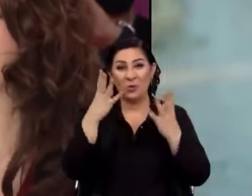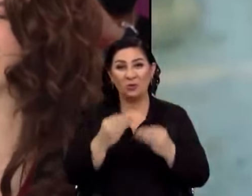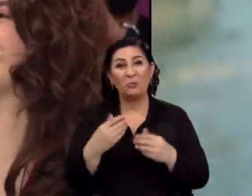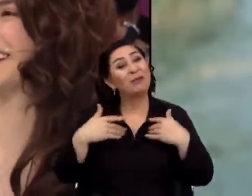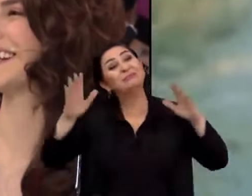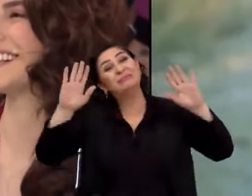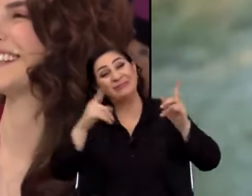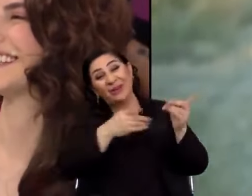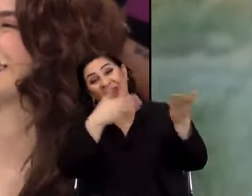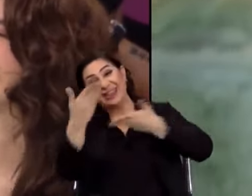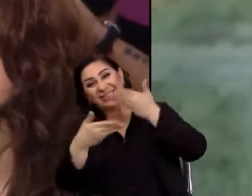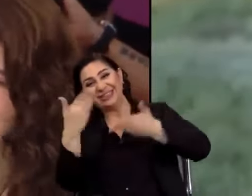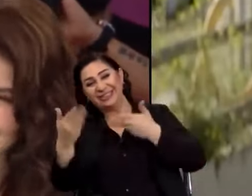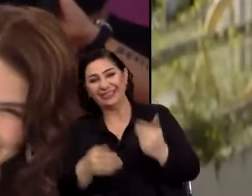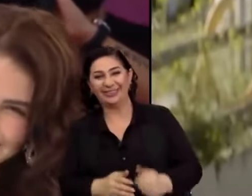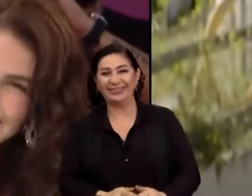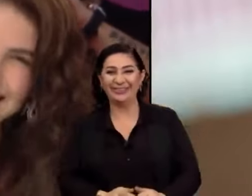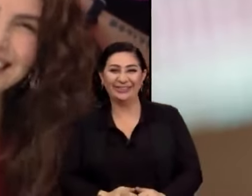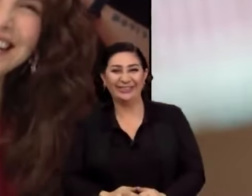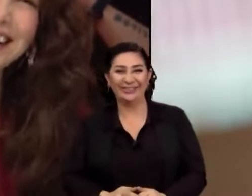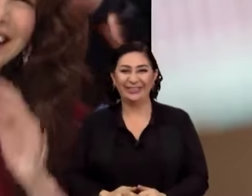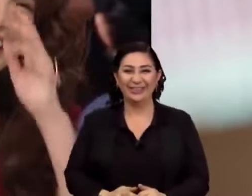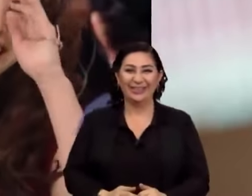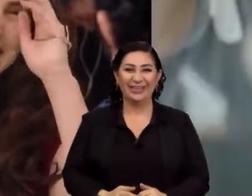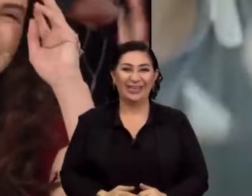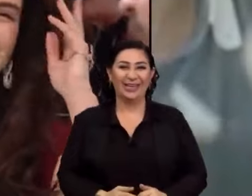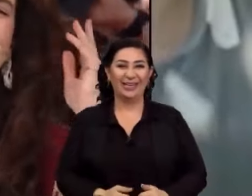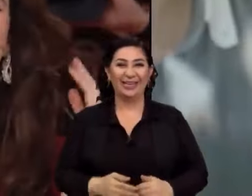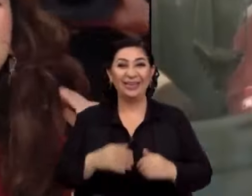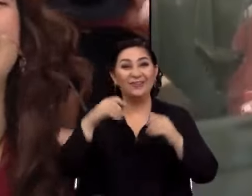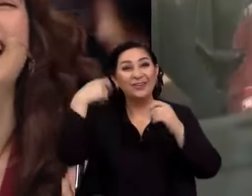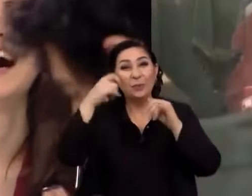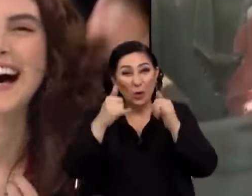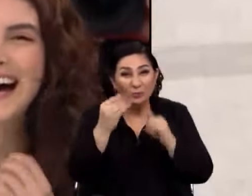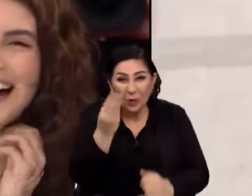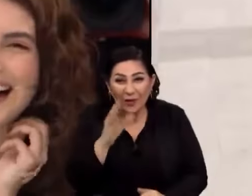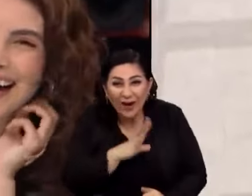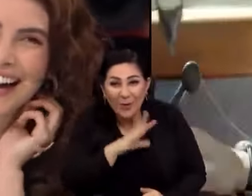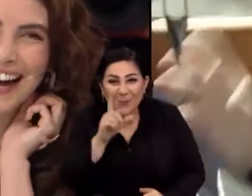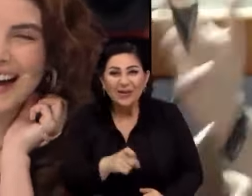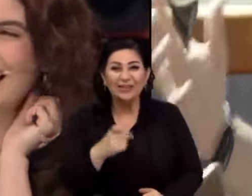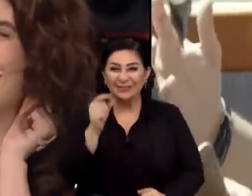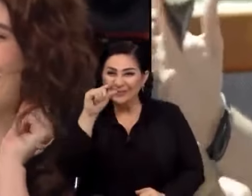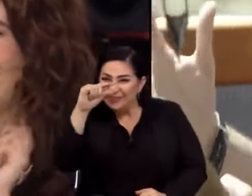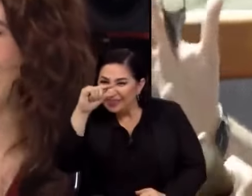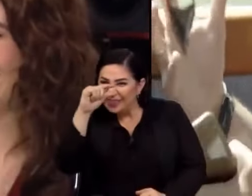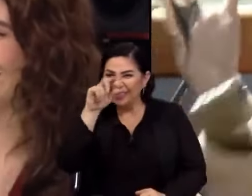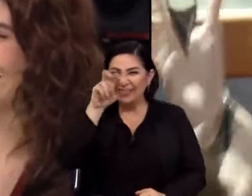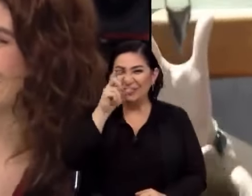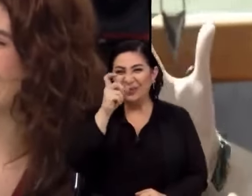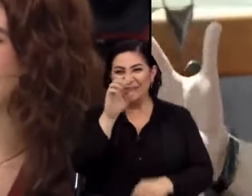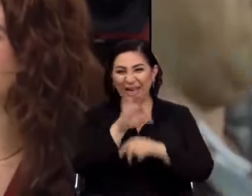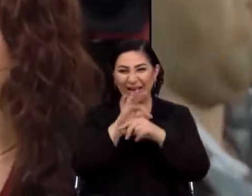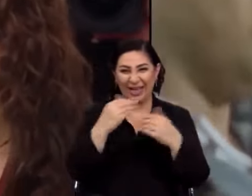Ser bana kaldı ih filmde oynamış olan var mı Ben birazcık 89 dakika lütfen